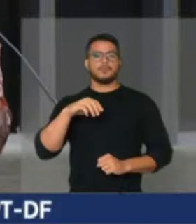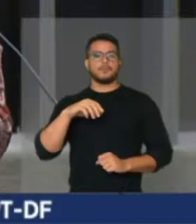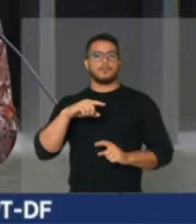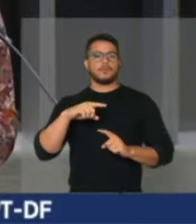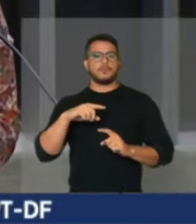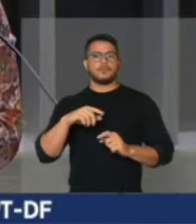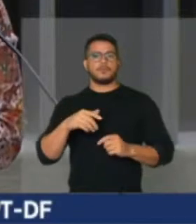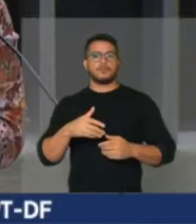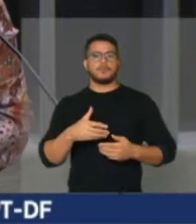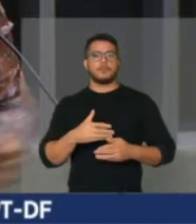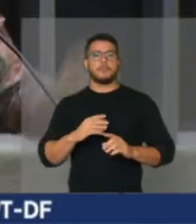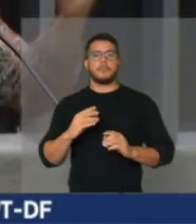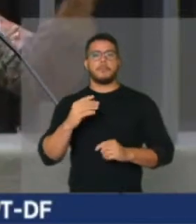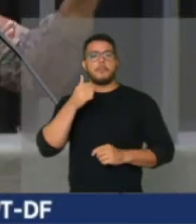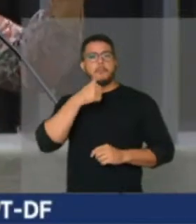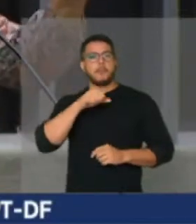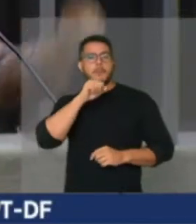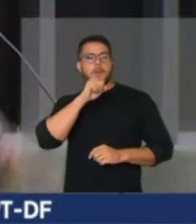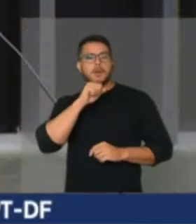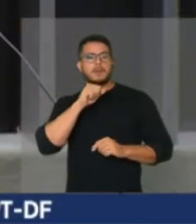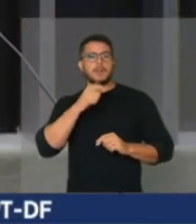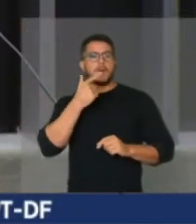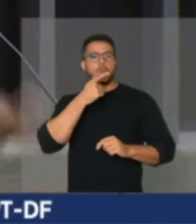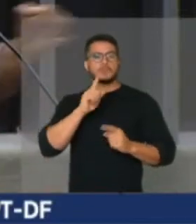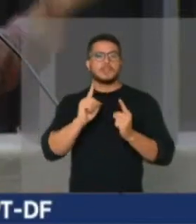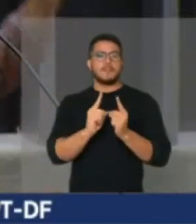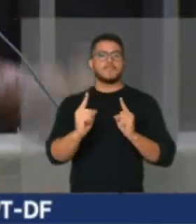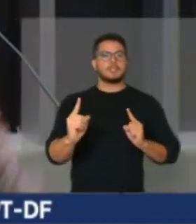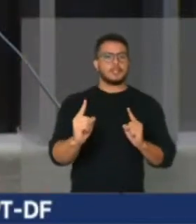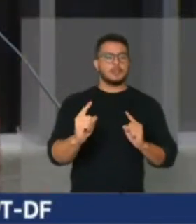ESTABELECER QUAIS SÃO AS CONDIÇÕES NECESSÁRIAS E SEGURAS PARA A GRÁVIDA VOLTAR